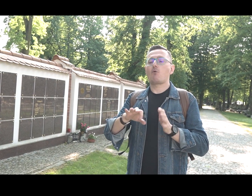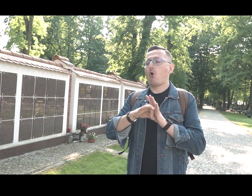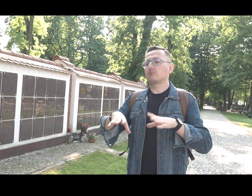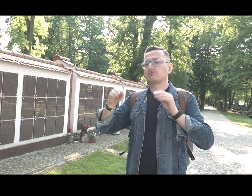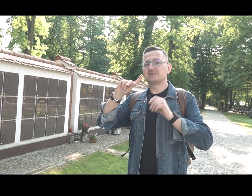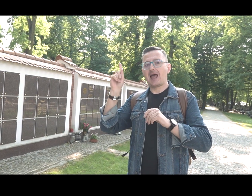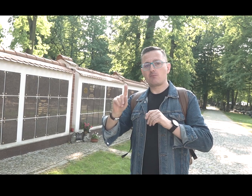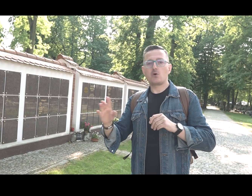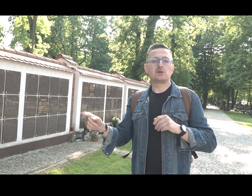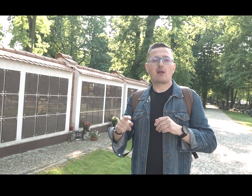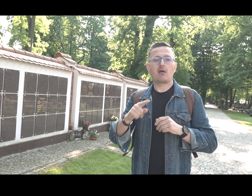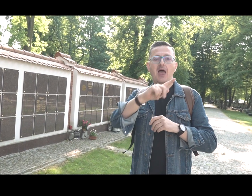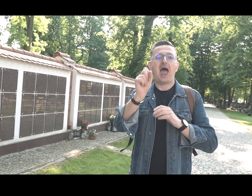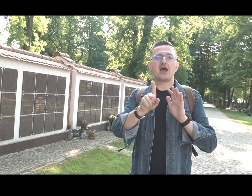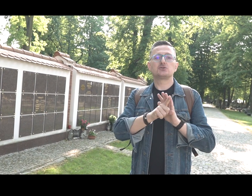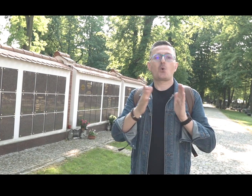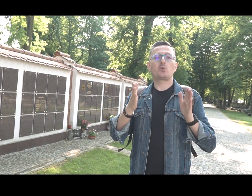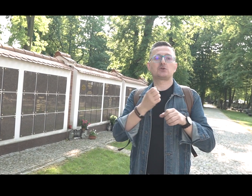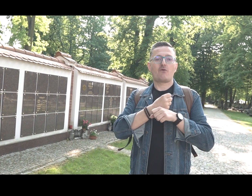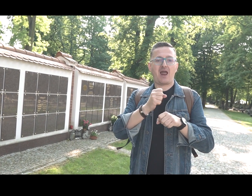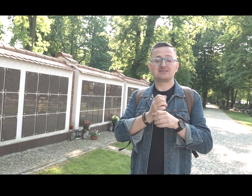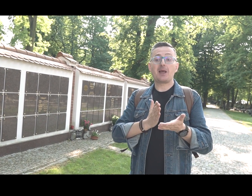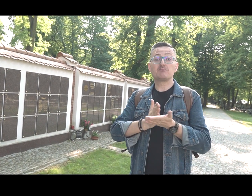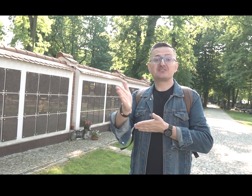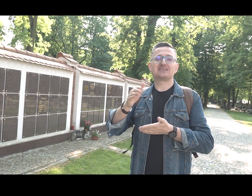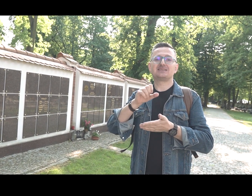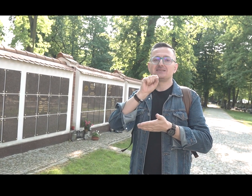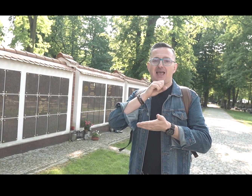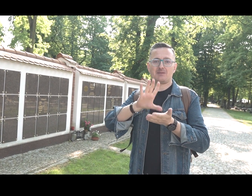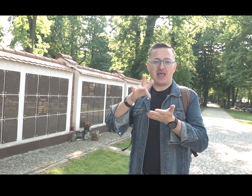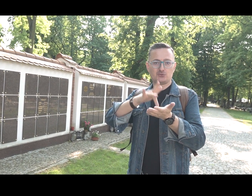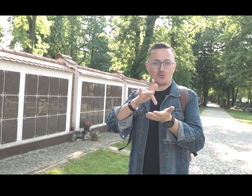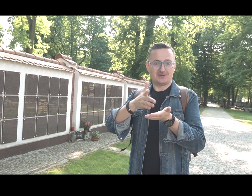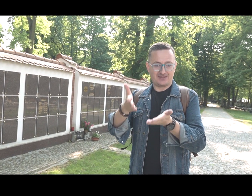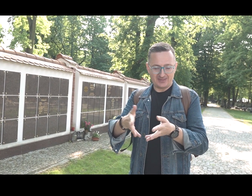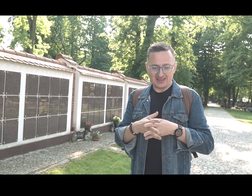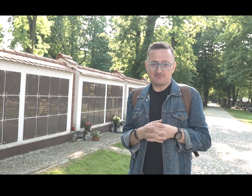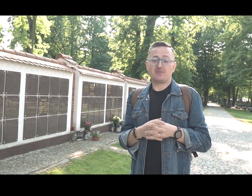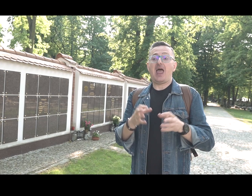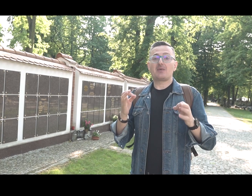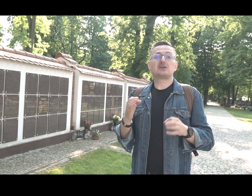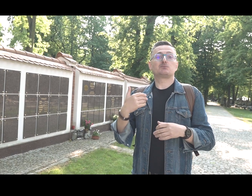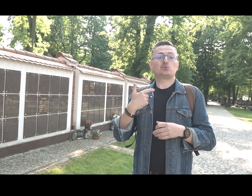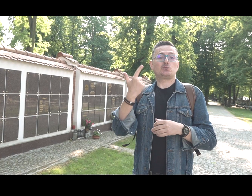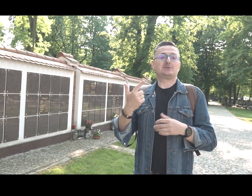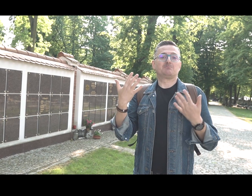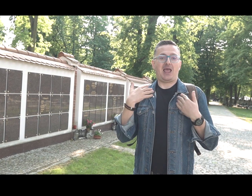Zaczęliśmy przy ulicy Zamojskiej, kończąc przy Kowalskiej. Teraz odbył się drugi spacer,